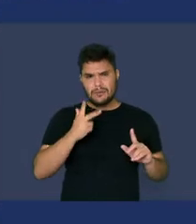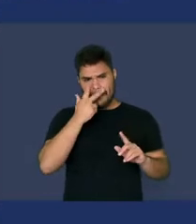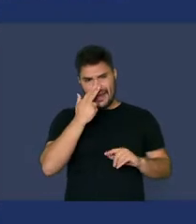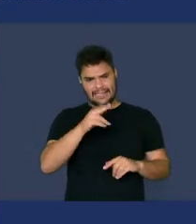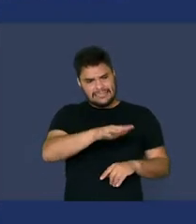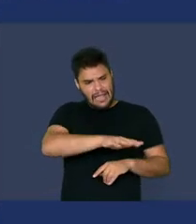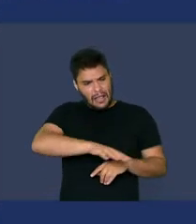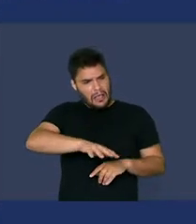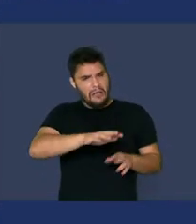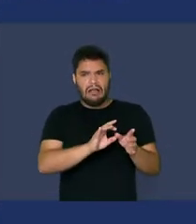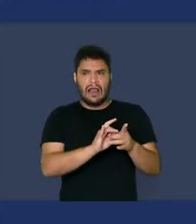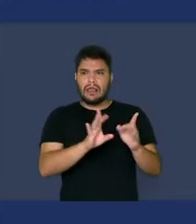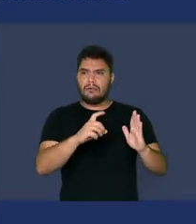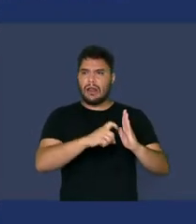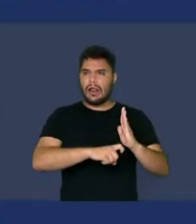É UMA DISTORÇÃO MUITO GRANDE, É UM PARAÍSO FISCAL